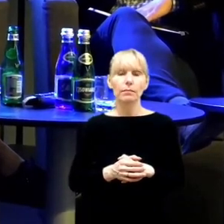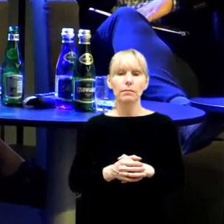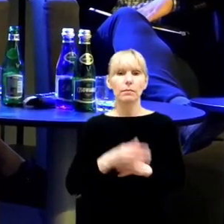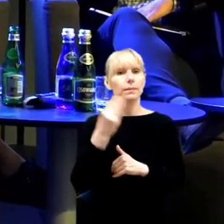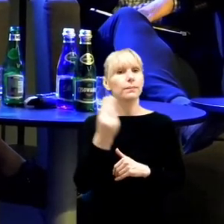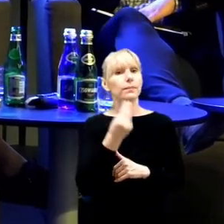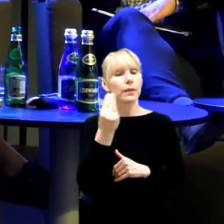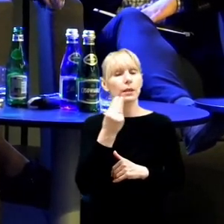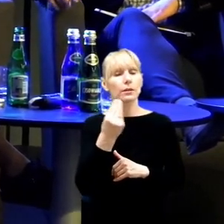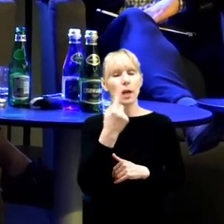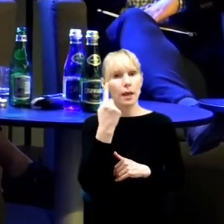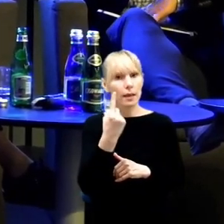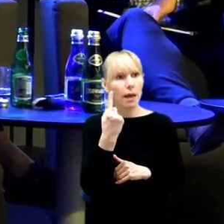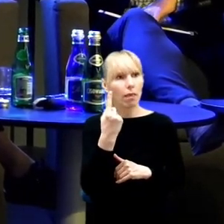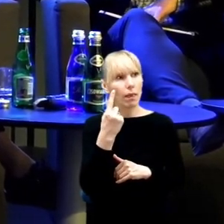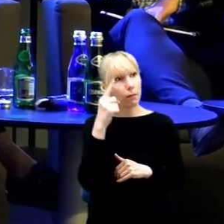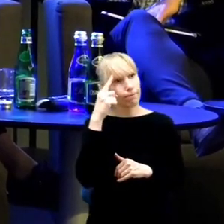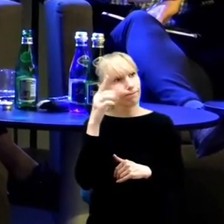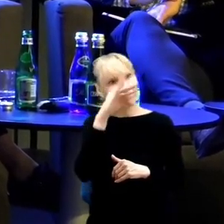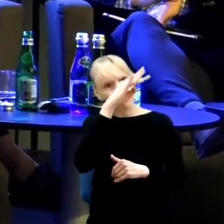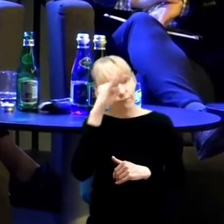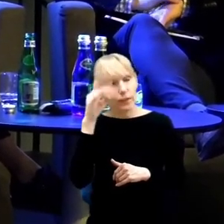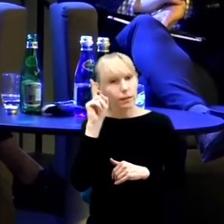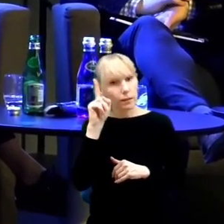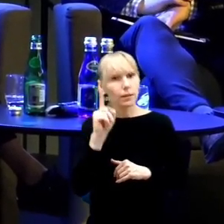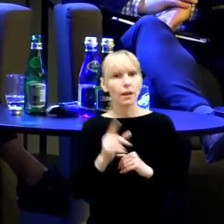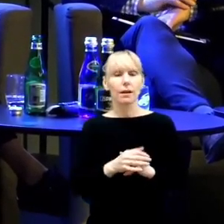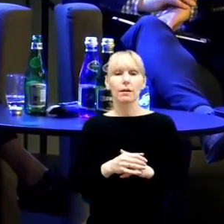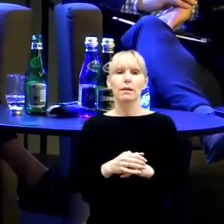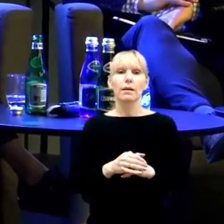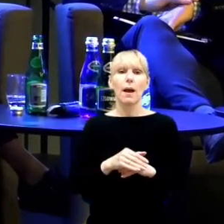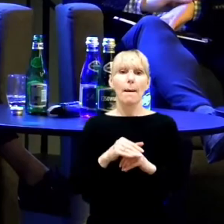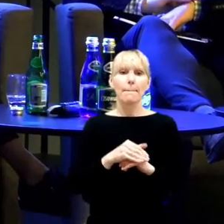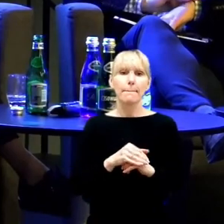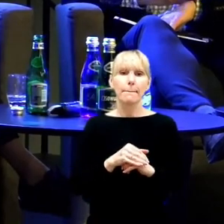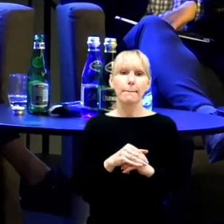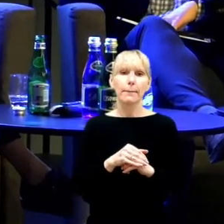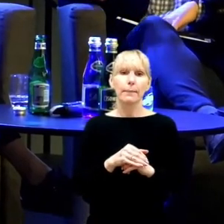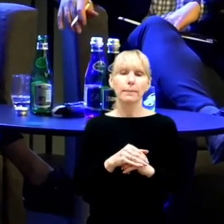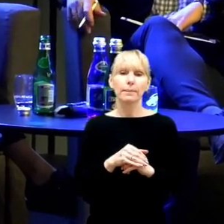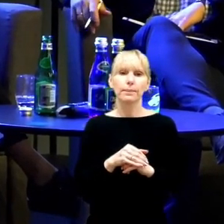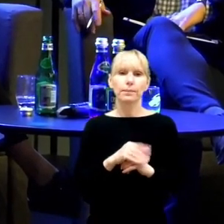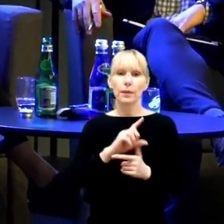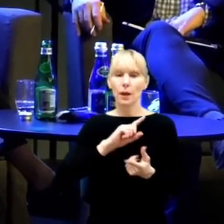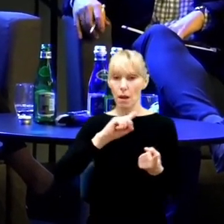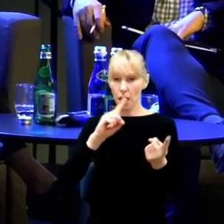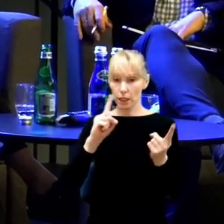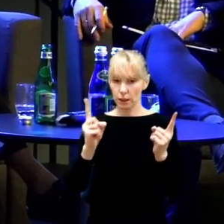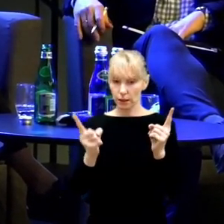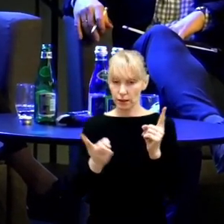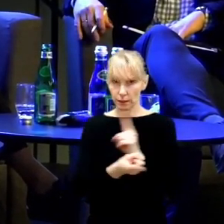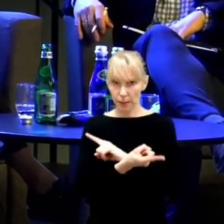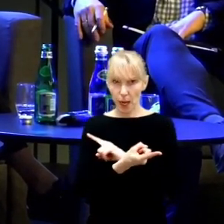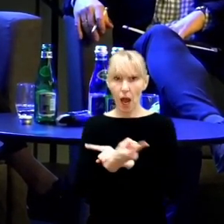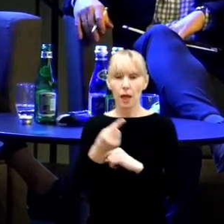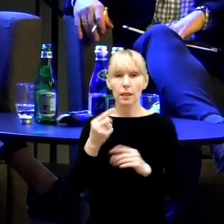która moim zdaniem w przyszłości może być istotnym elementem. Zmiany w transformacji energetycznej kraju.